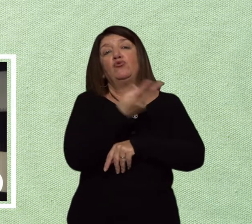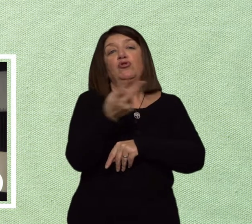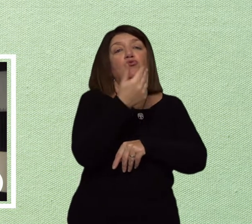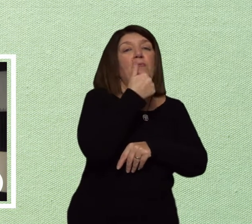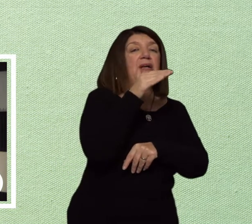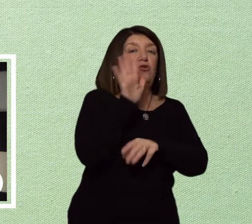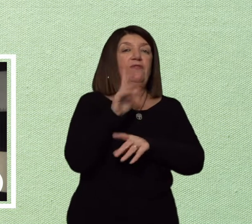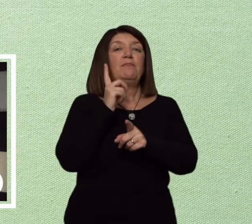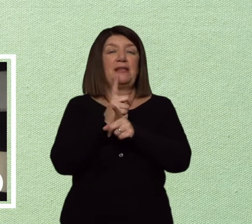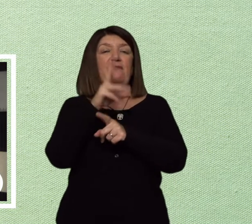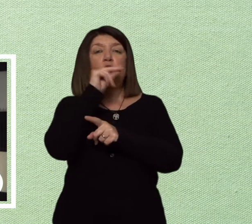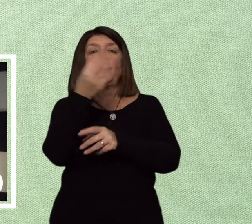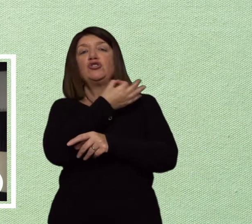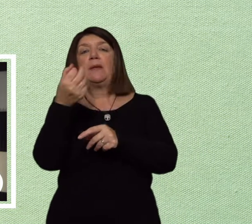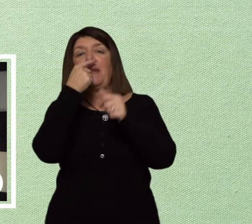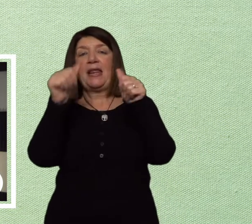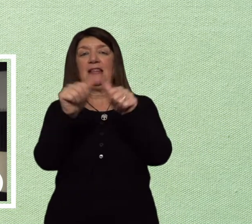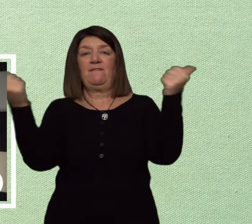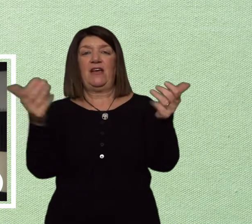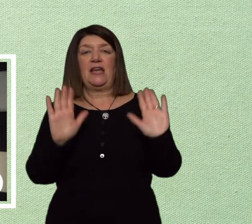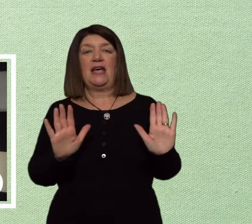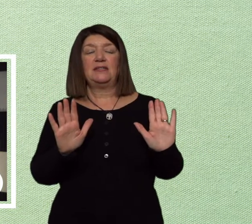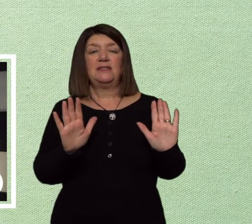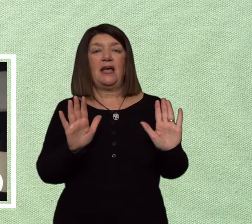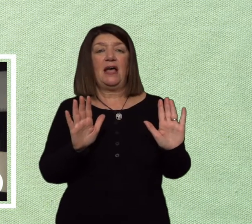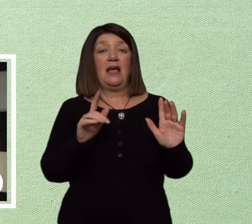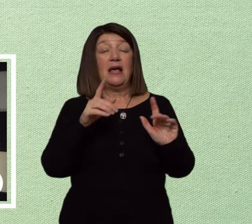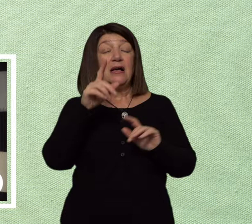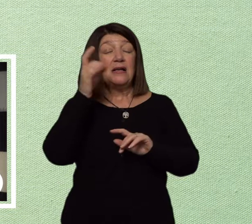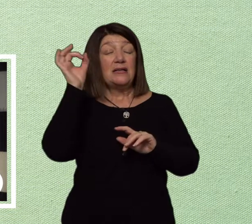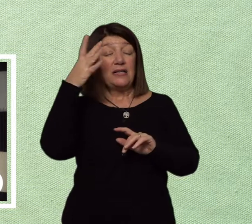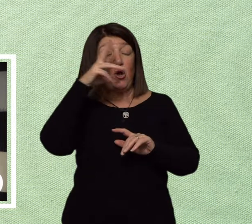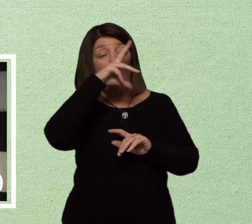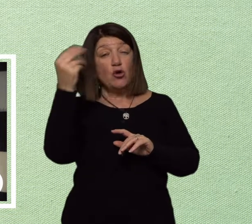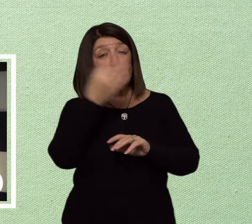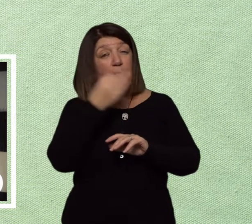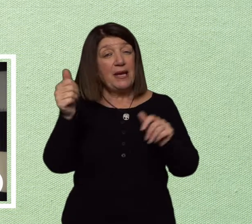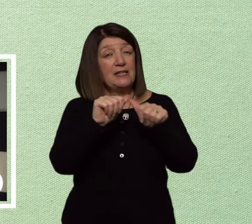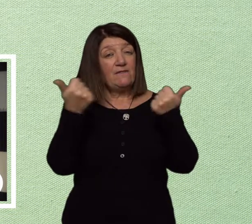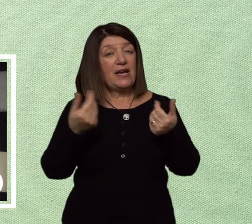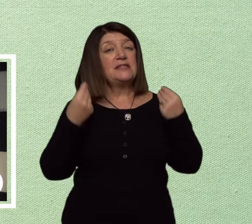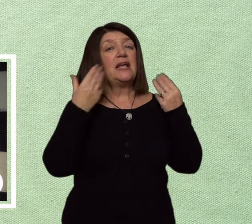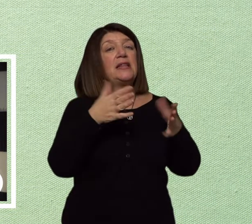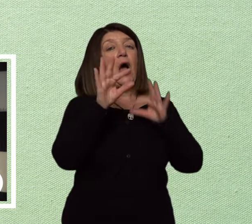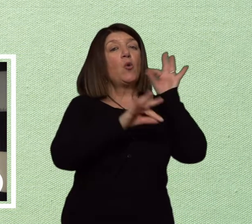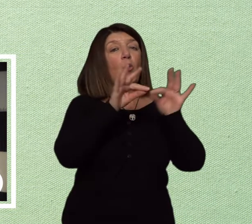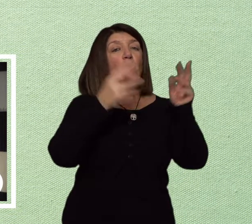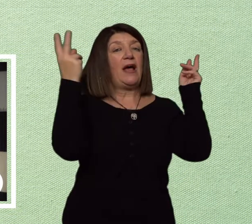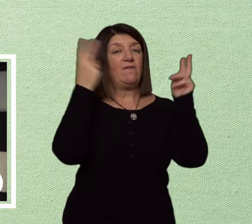la vera cura e la vera prevenzione, esempio più classico è quello delle malattie cardiache di